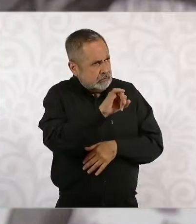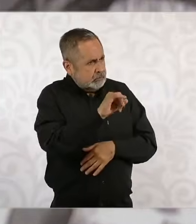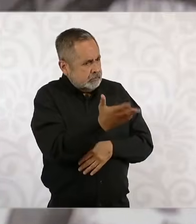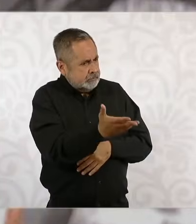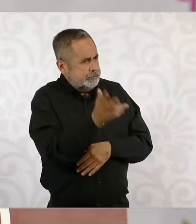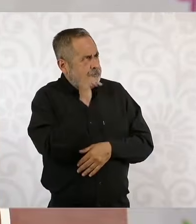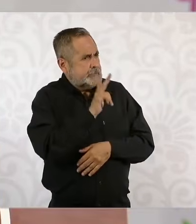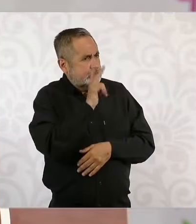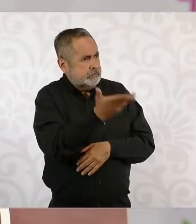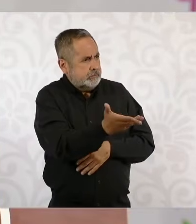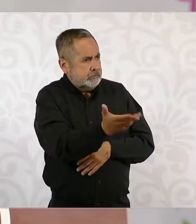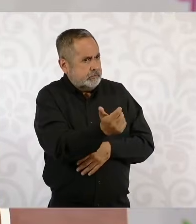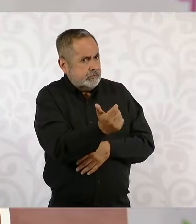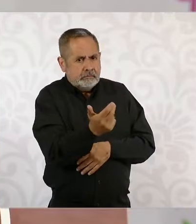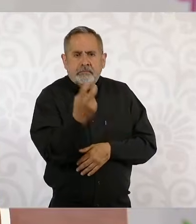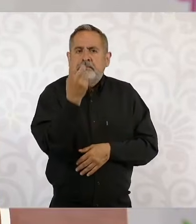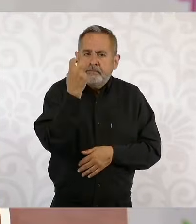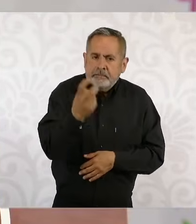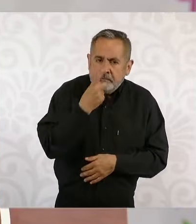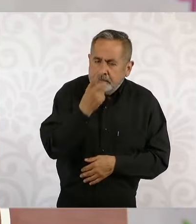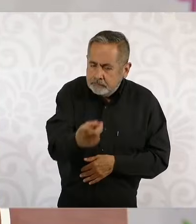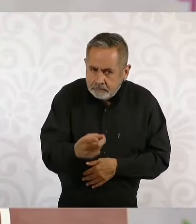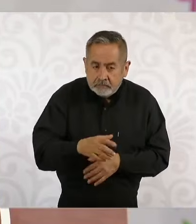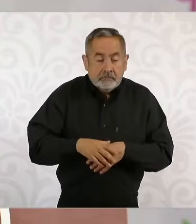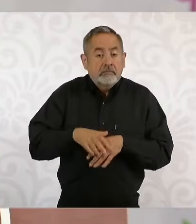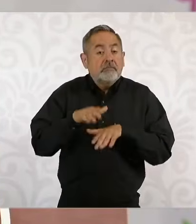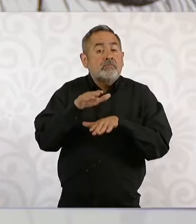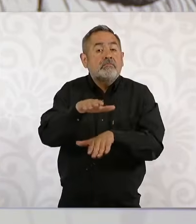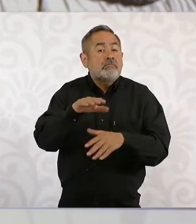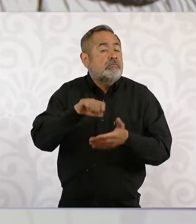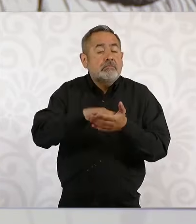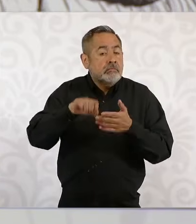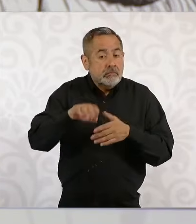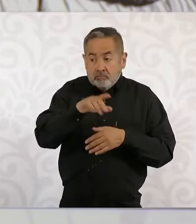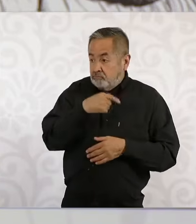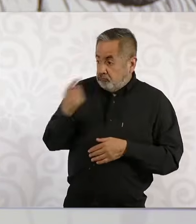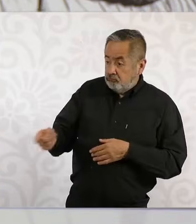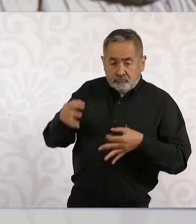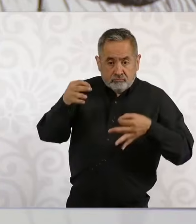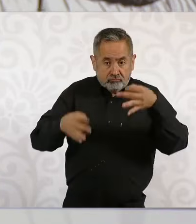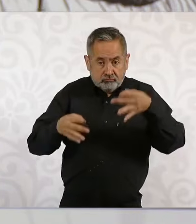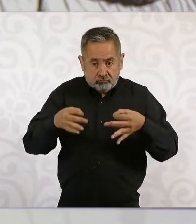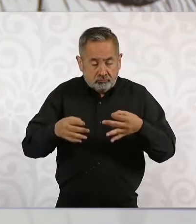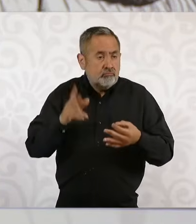por eso yo dije, a ver, si es un asunto judicial, que se cumpla con la ley. Si